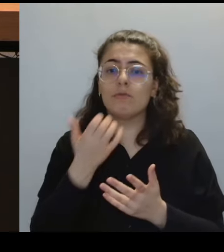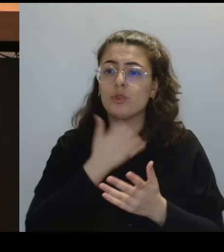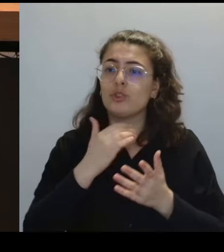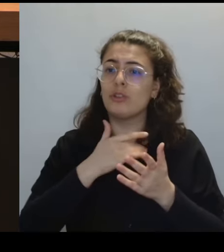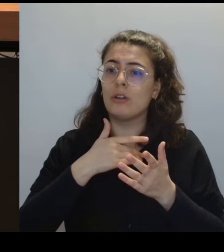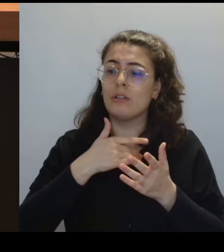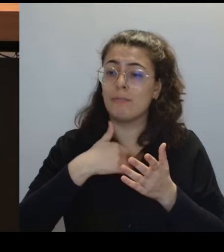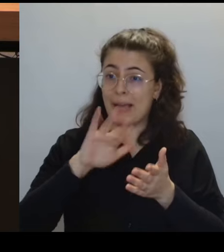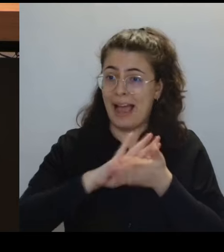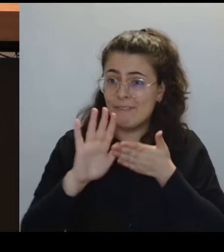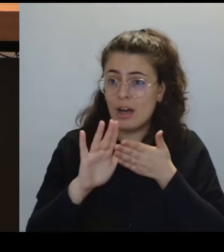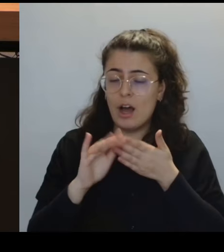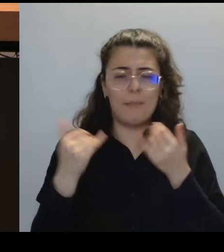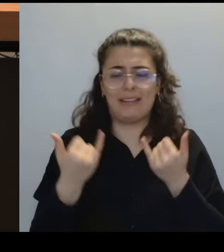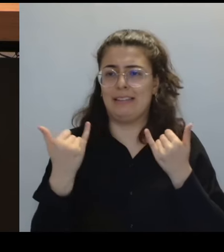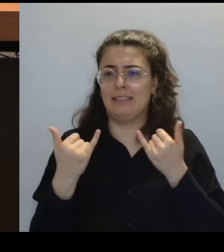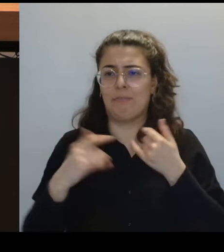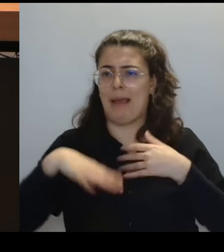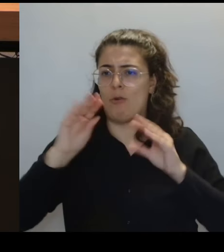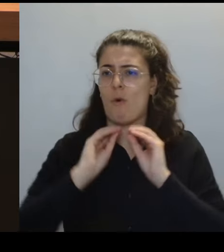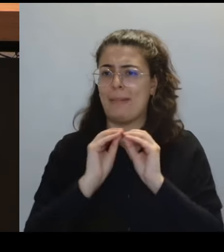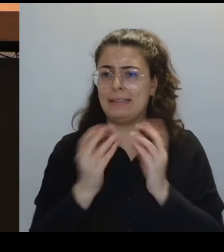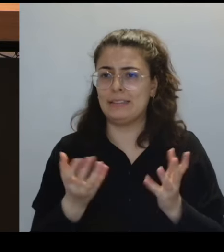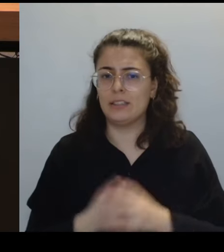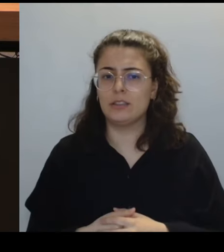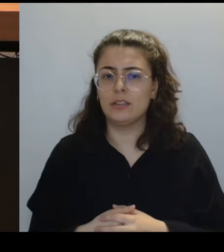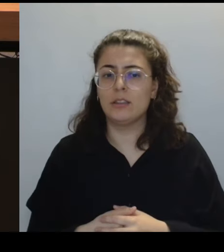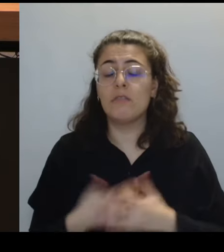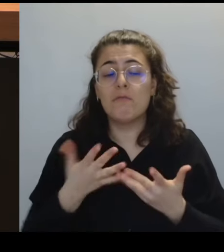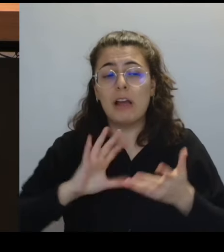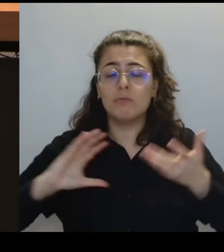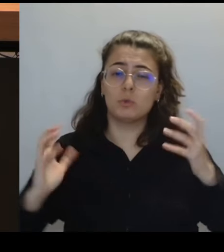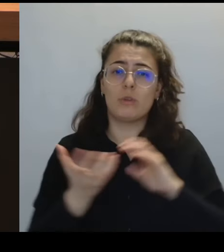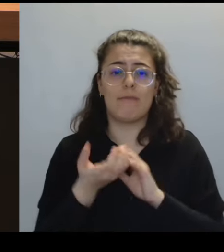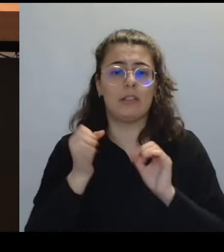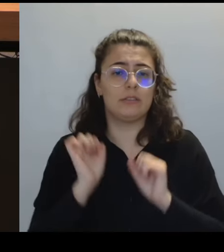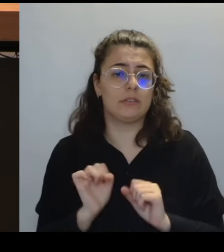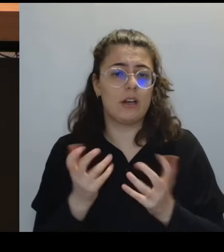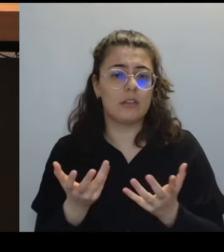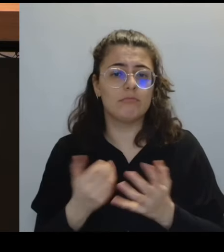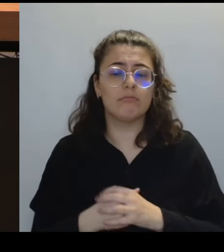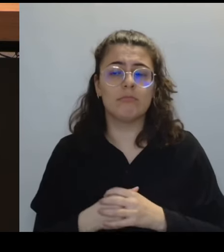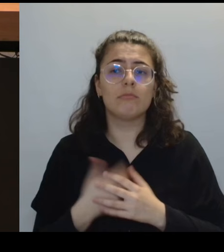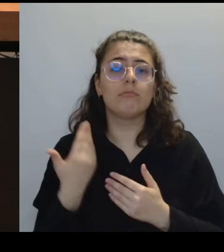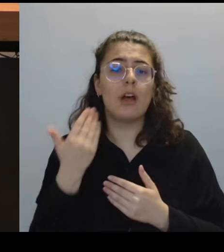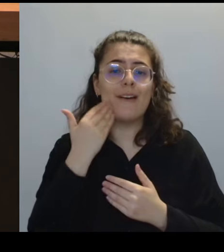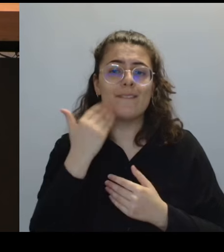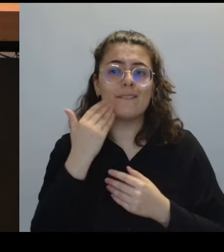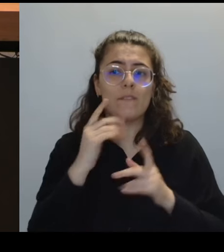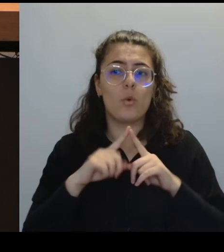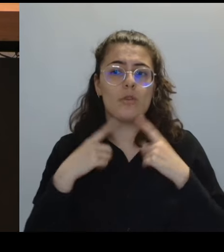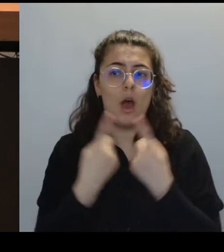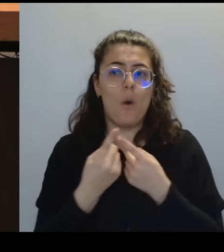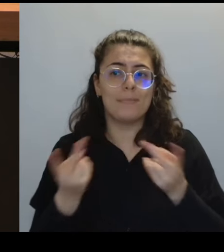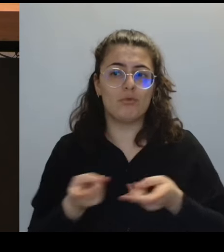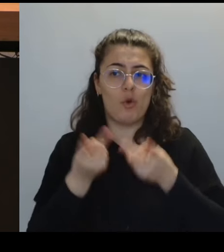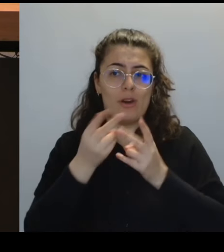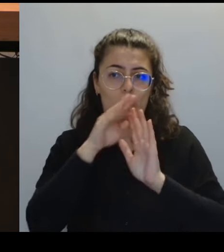Vielleicht in Kürze zusammengefasst: Nach dem Wohnraumförderungsgesetz sollen die Menschen einen Wohnberechtigungsschein